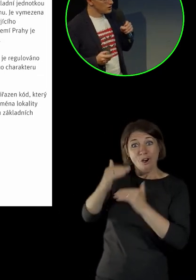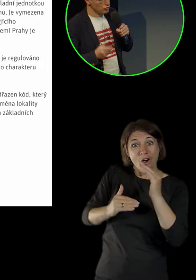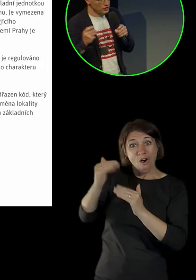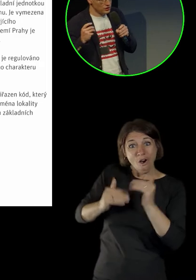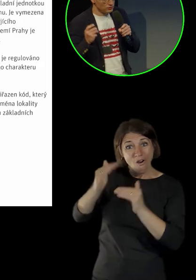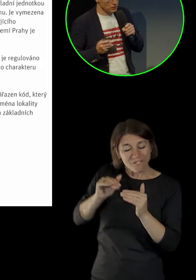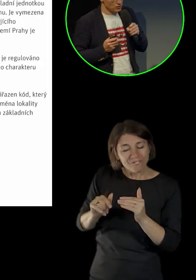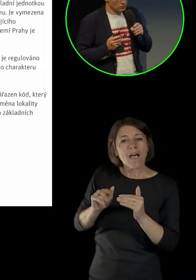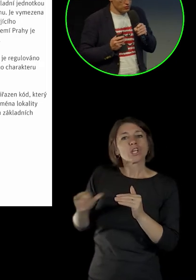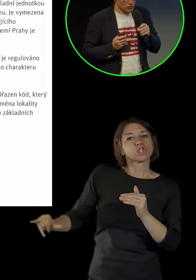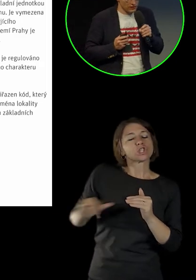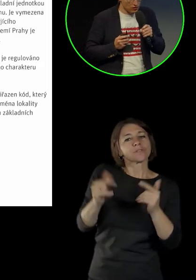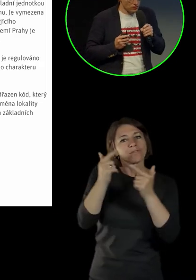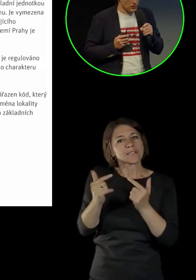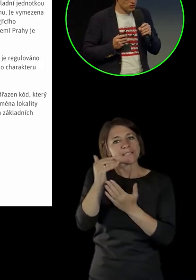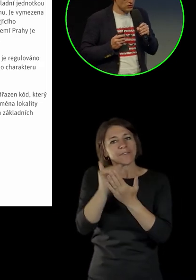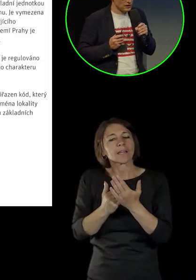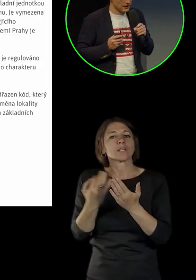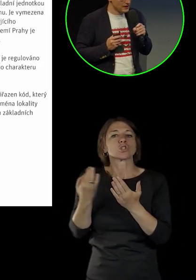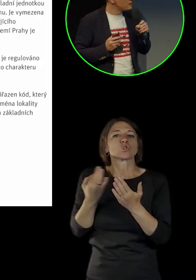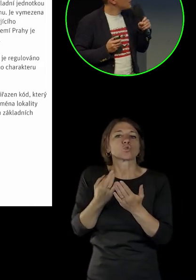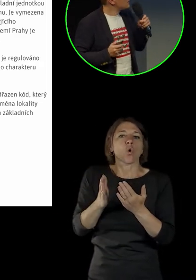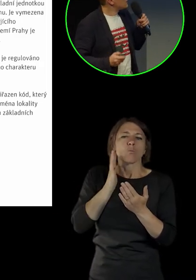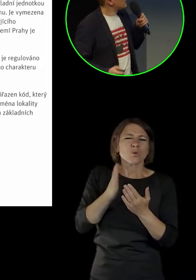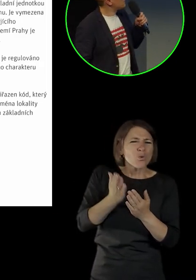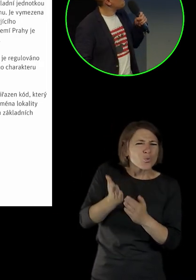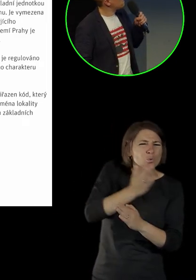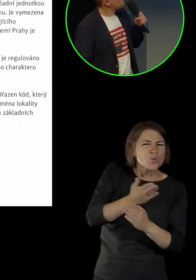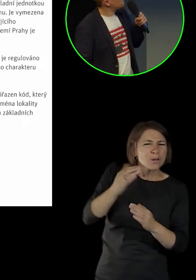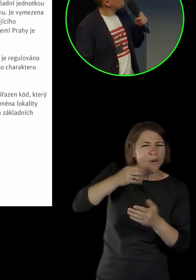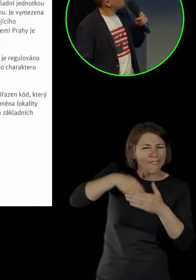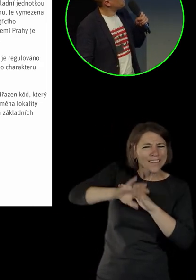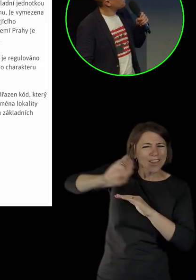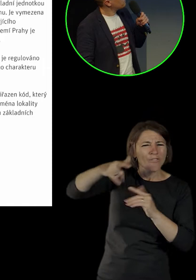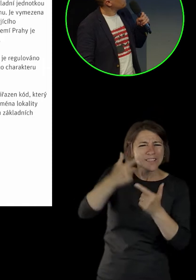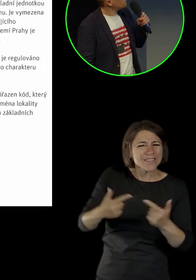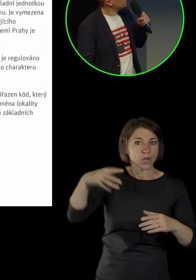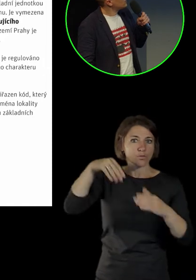Vy jste to už viděli v tom úvodním videu, co to lokalita je.